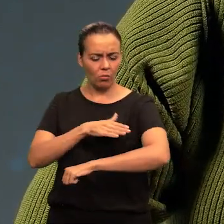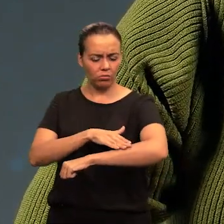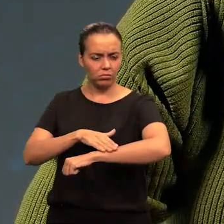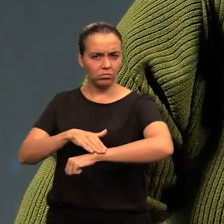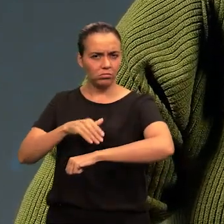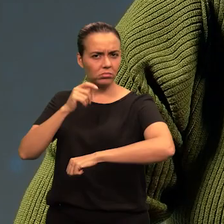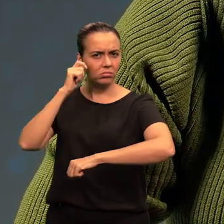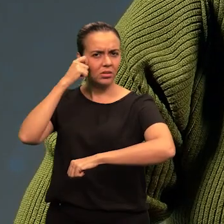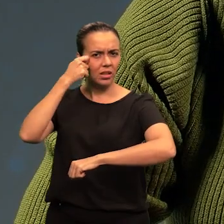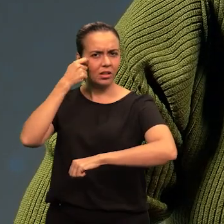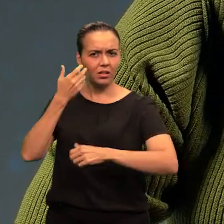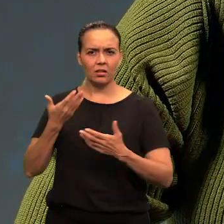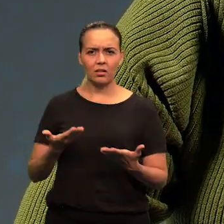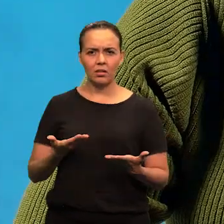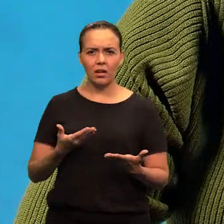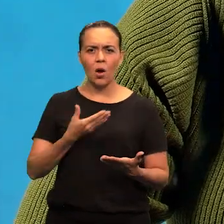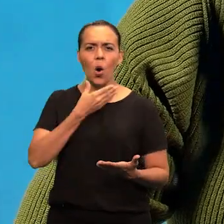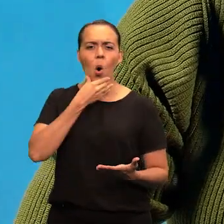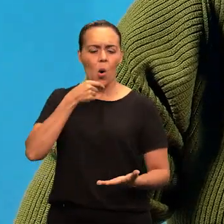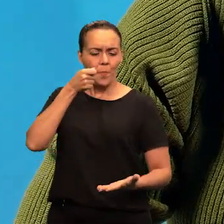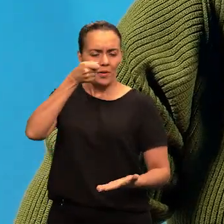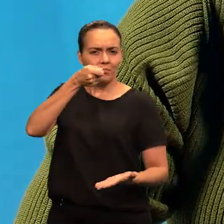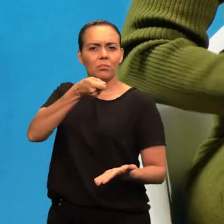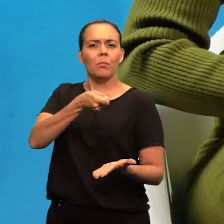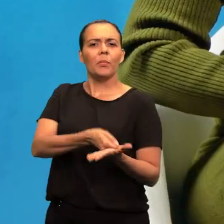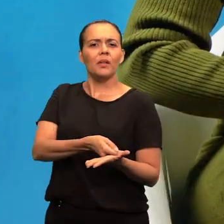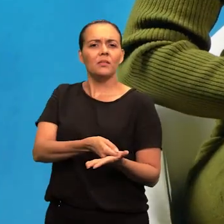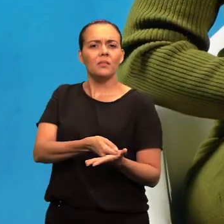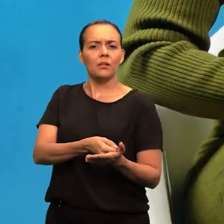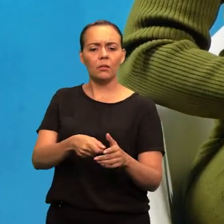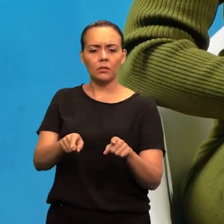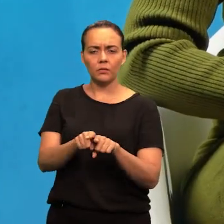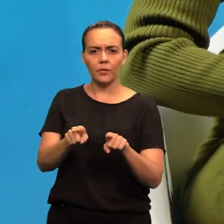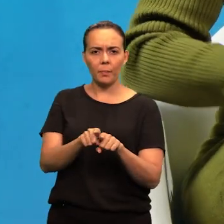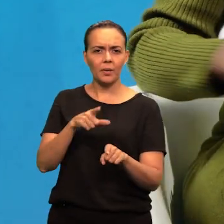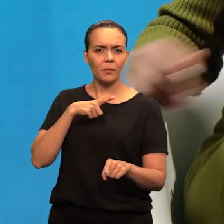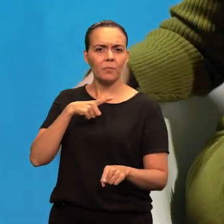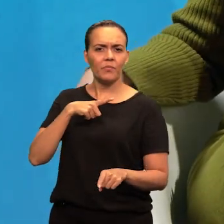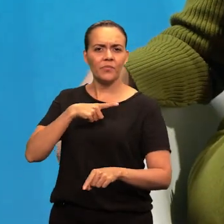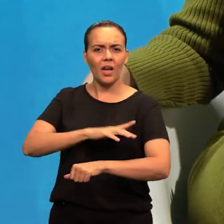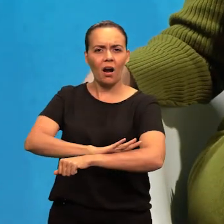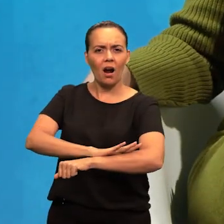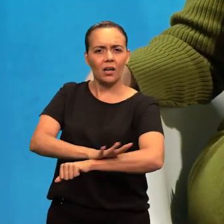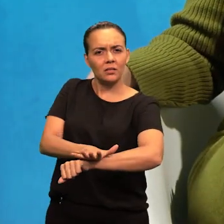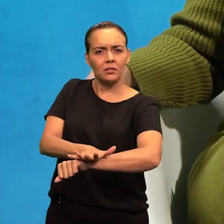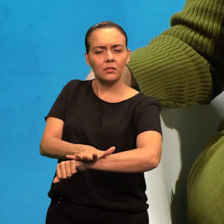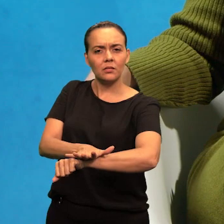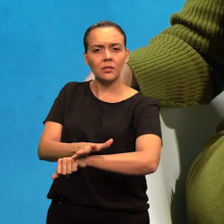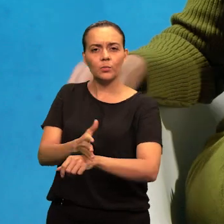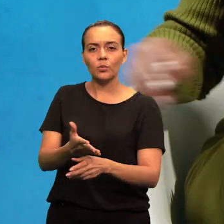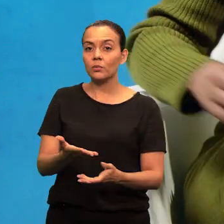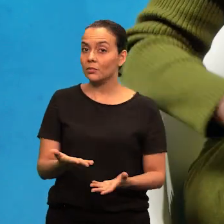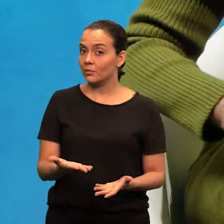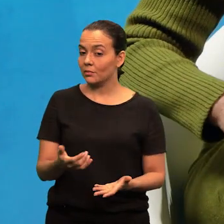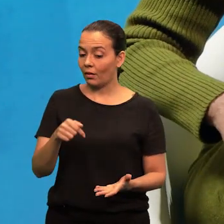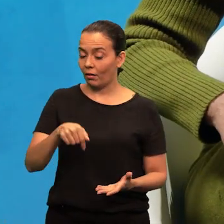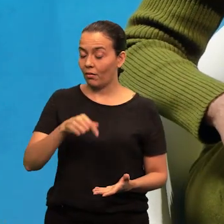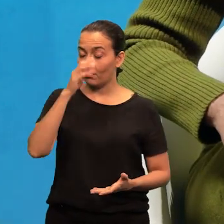cis heteronormativa, racista, patriarcal? É cercear a minha possibilidade